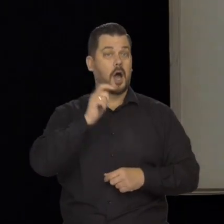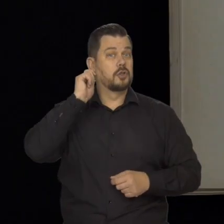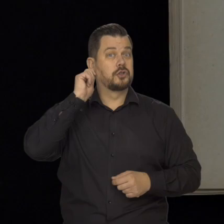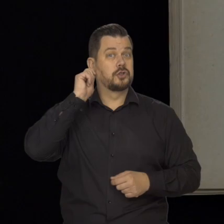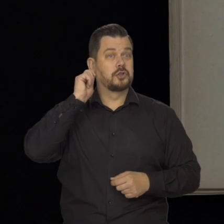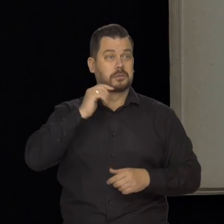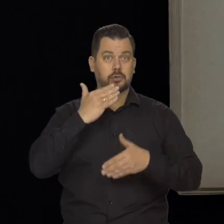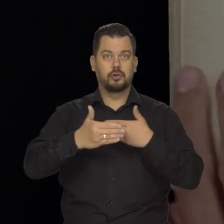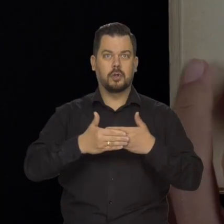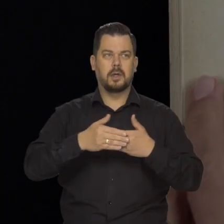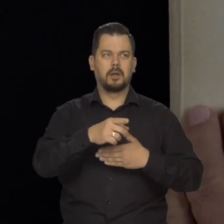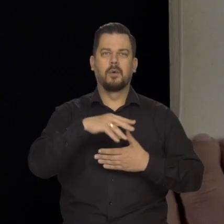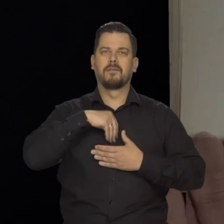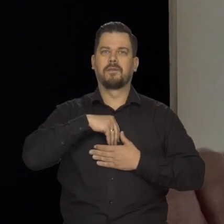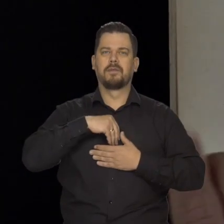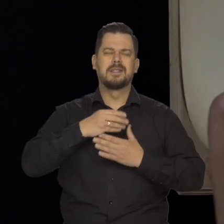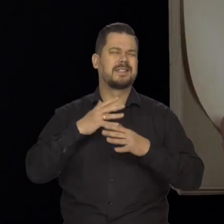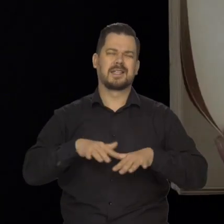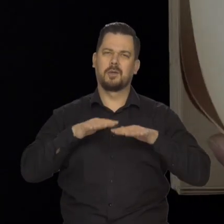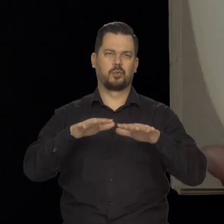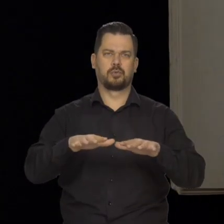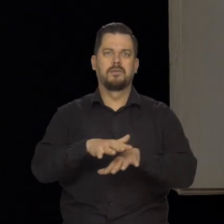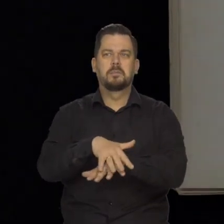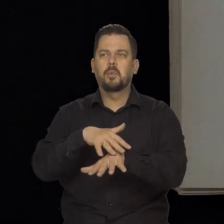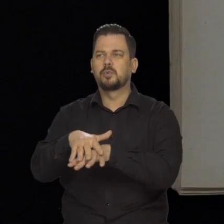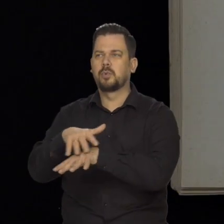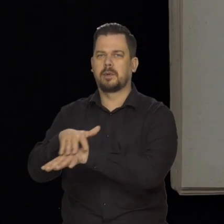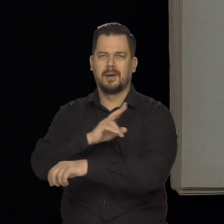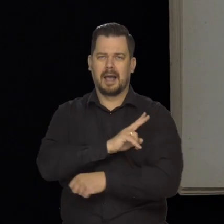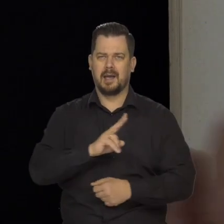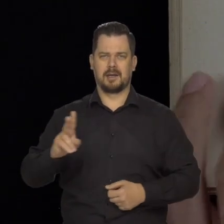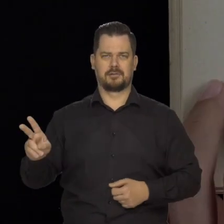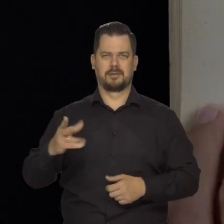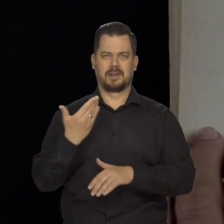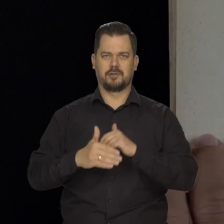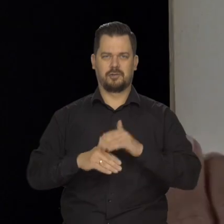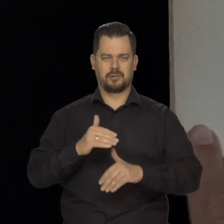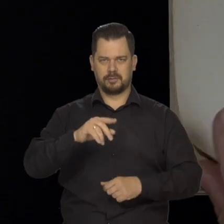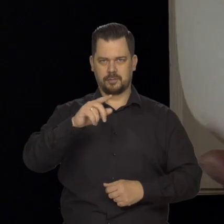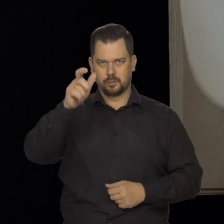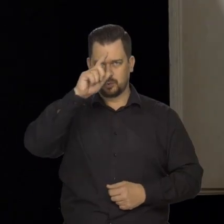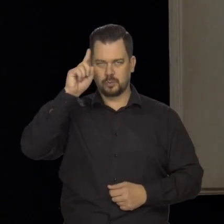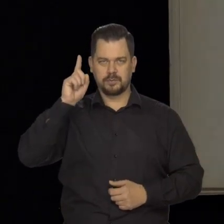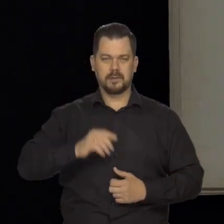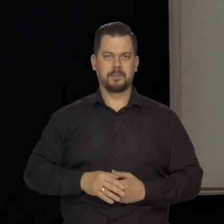Lecz ukochana żona mojego przyjaciela czuła w sobie nadmiar współczucia dla wszystkich cierpiących i nieszczęśliwych.